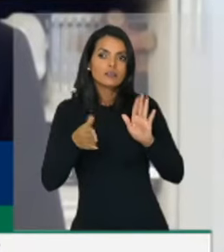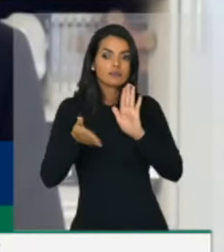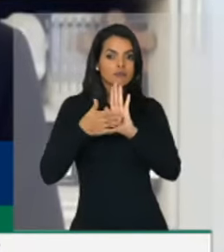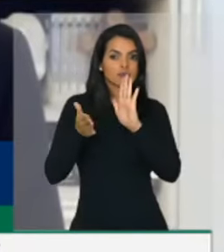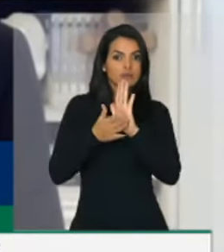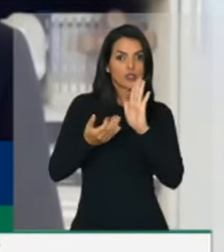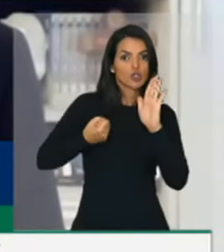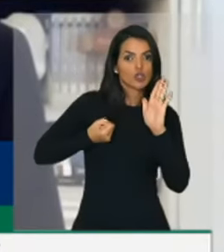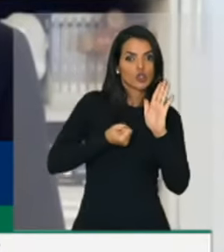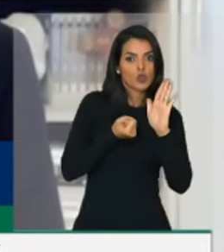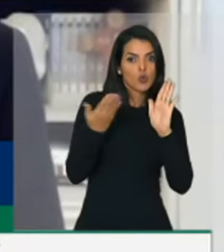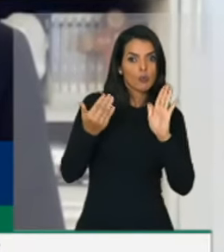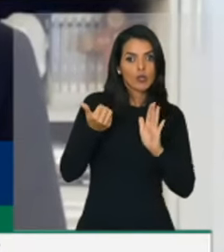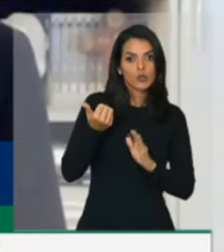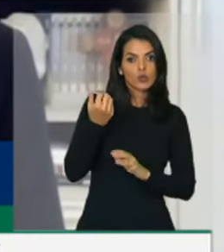SERÃO RECURSOS NECESSÁRIOS